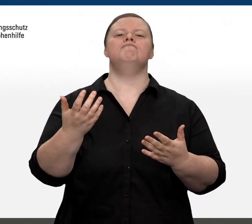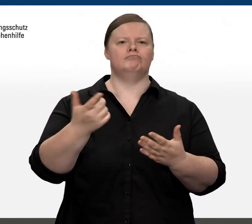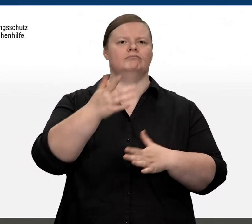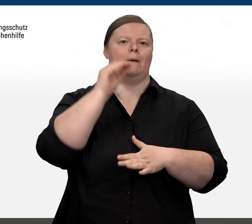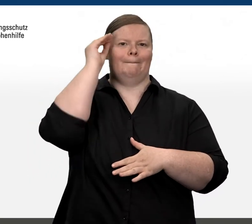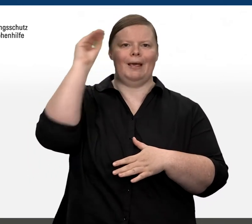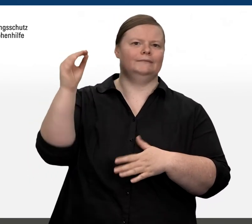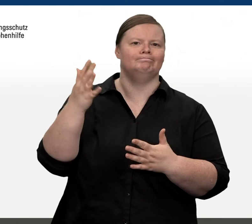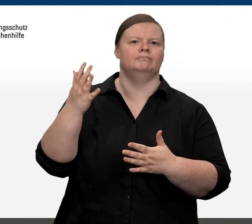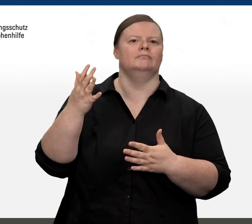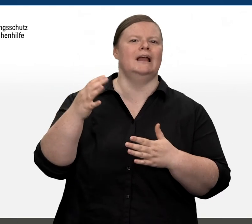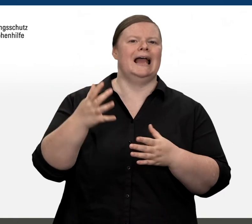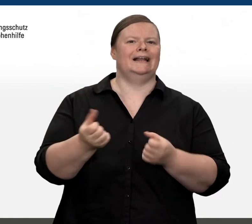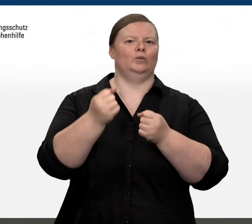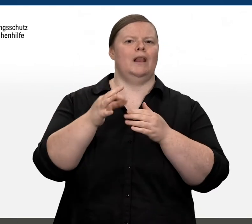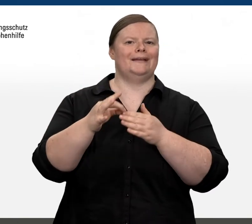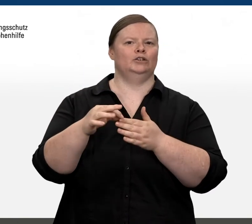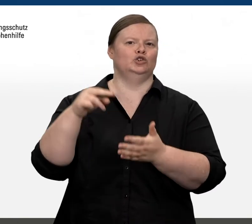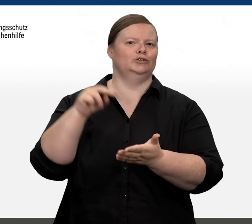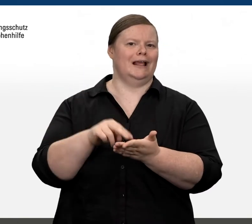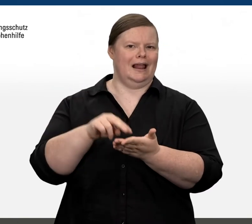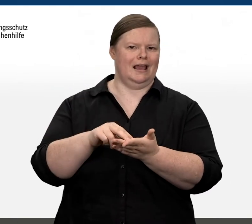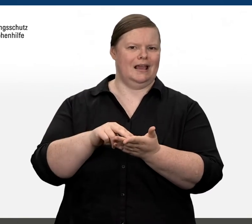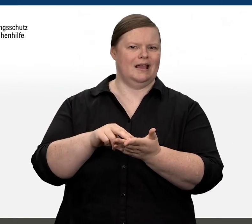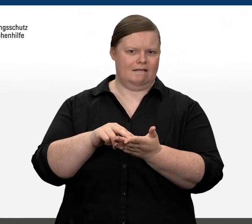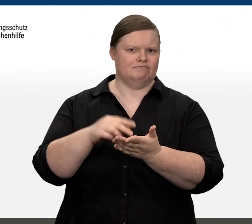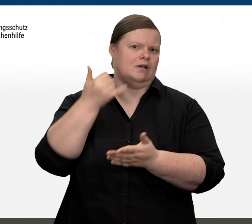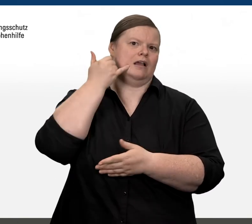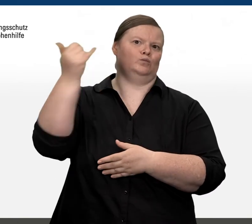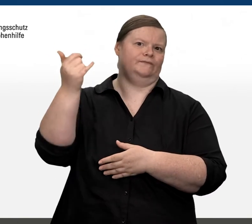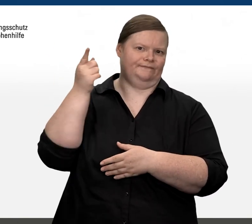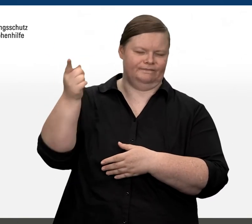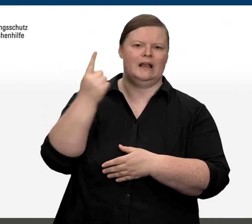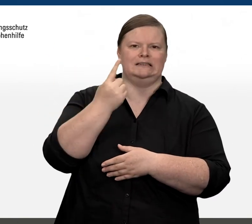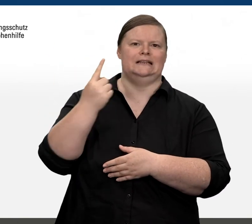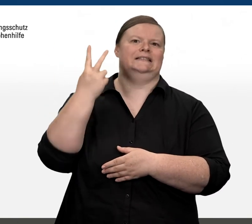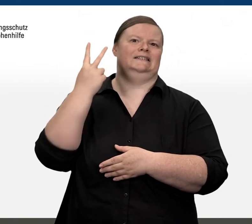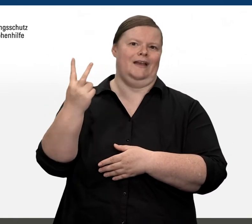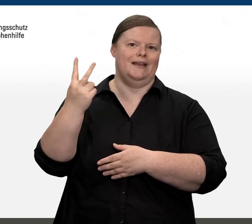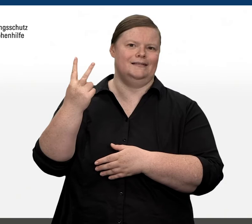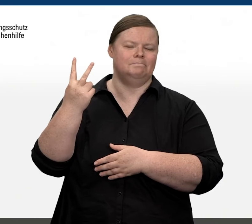melden Sie es der Rettungsleitstelle 112